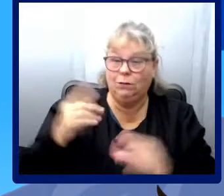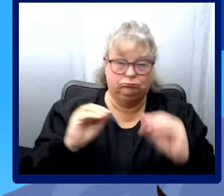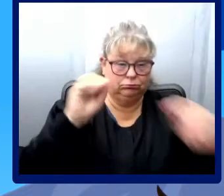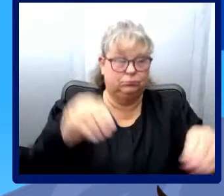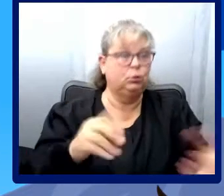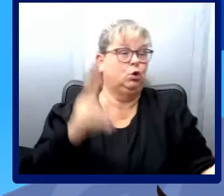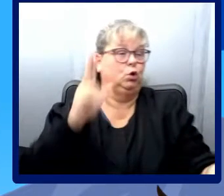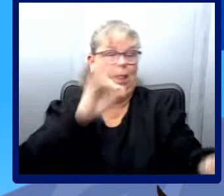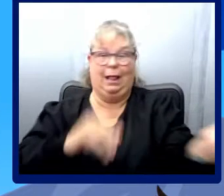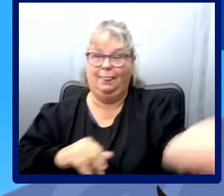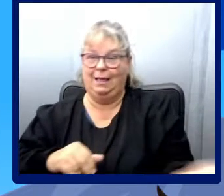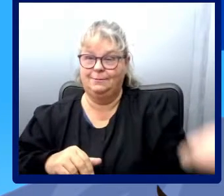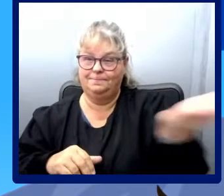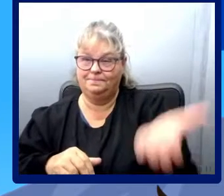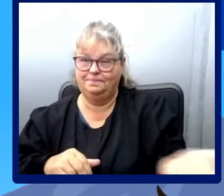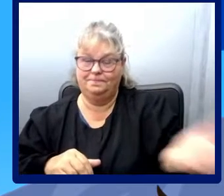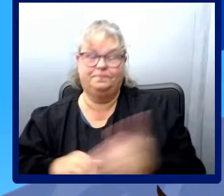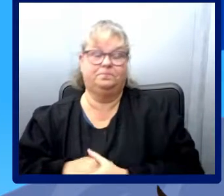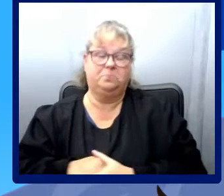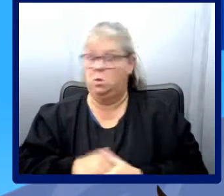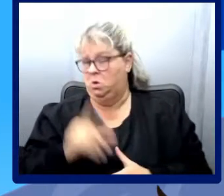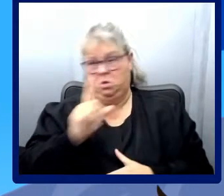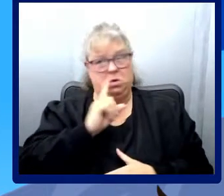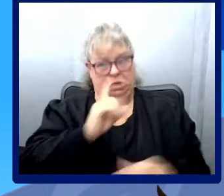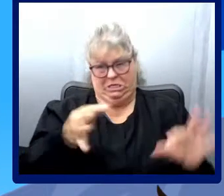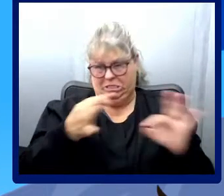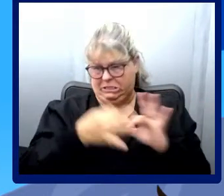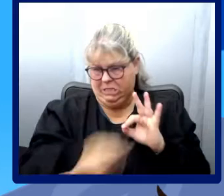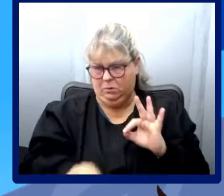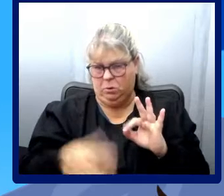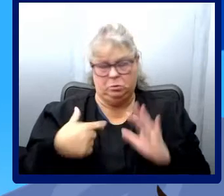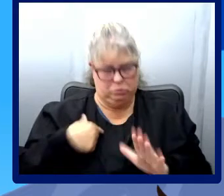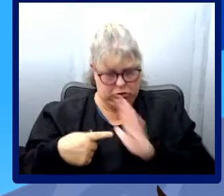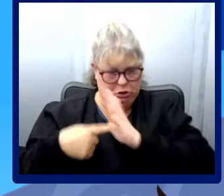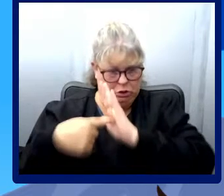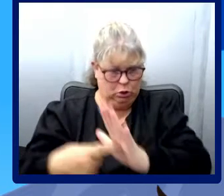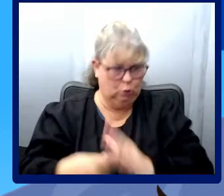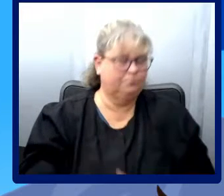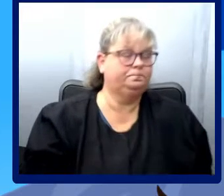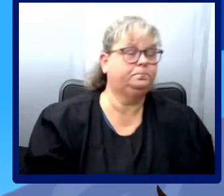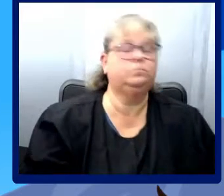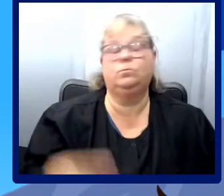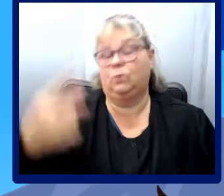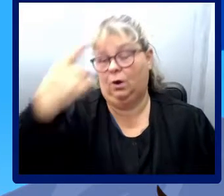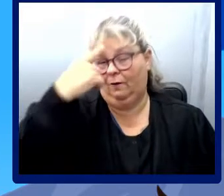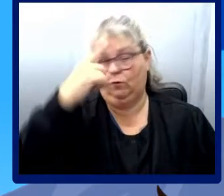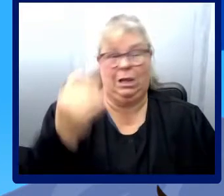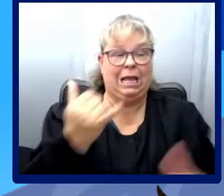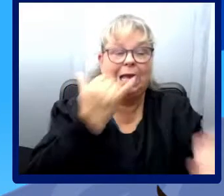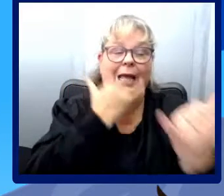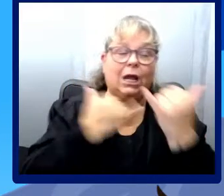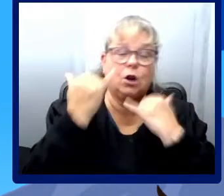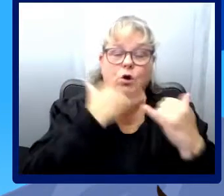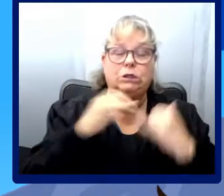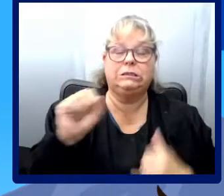Si se fijan, es bastante simple. Lo que muestro en la pantalla son detalles del paquete del paquete de subflujos de manejo de errores.